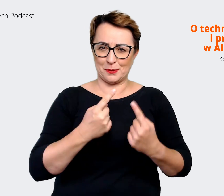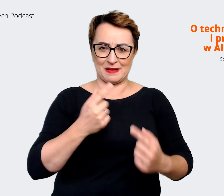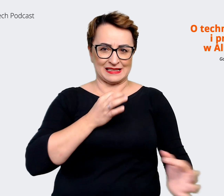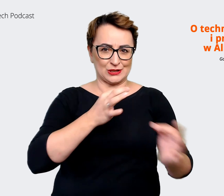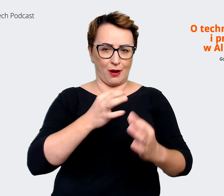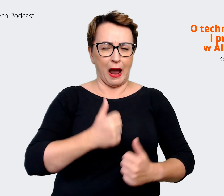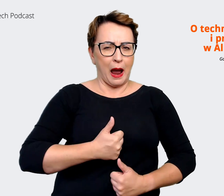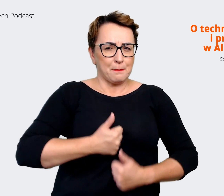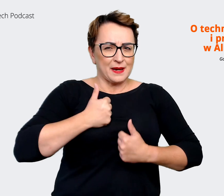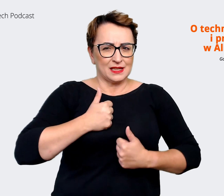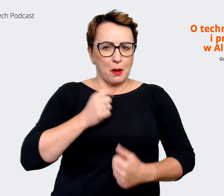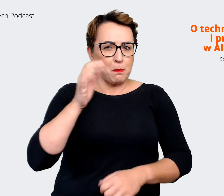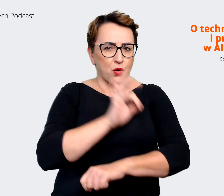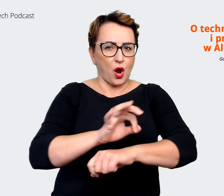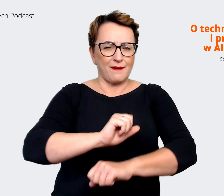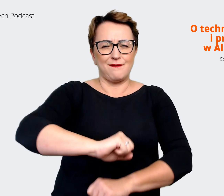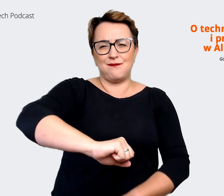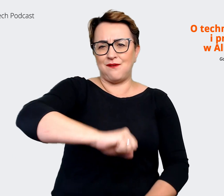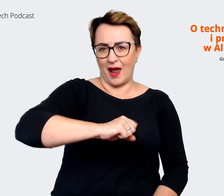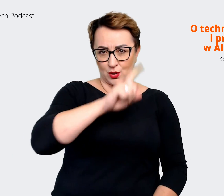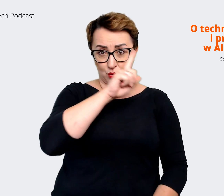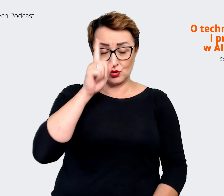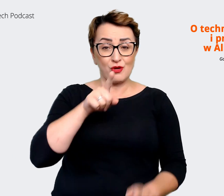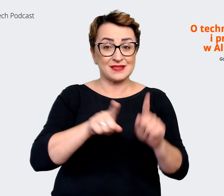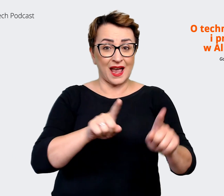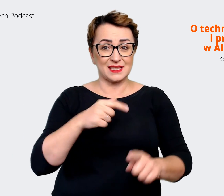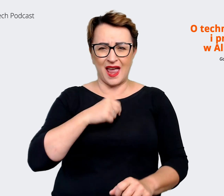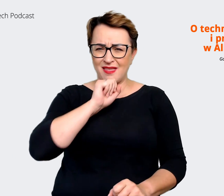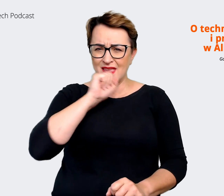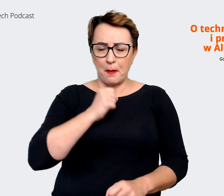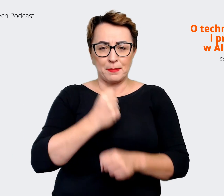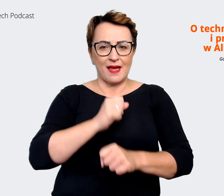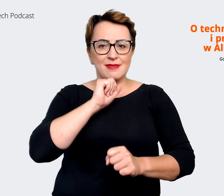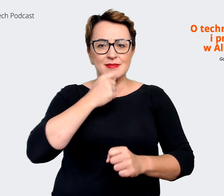ambitny projekt przez bardzo fajnych ludzi. W sensie nigdy nie pracowałem w tak małym gronie,